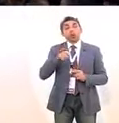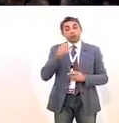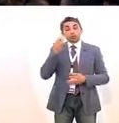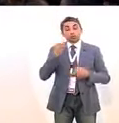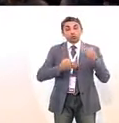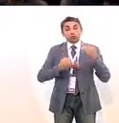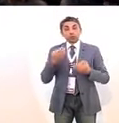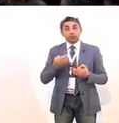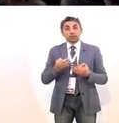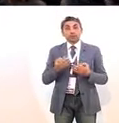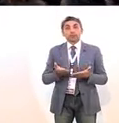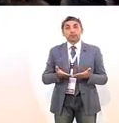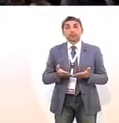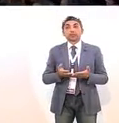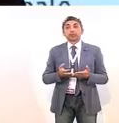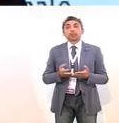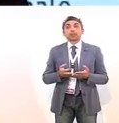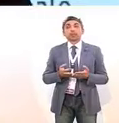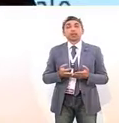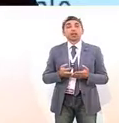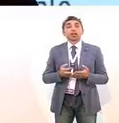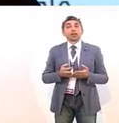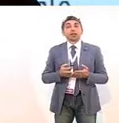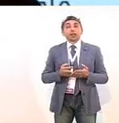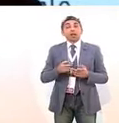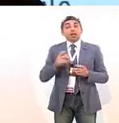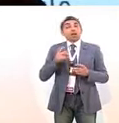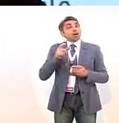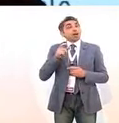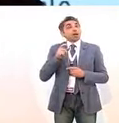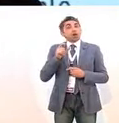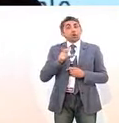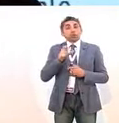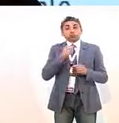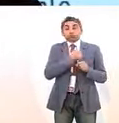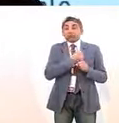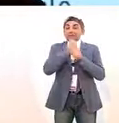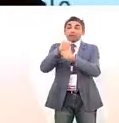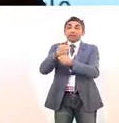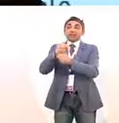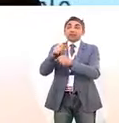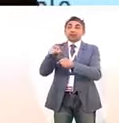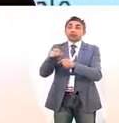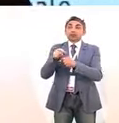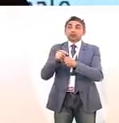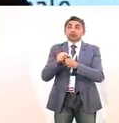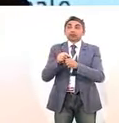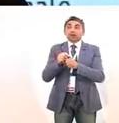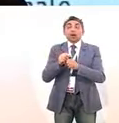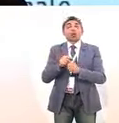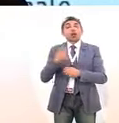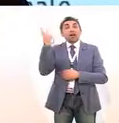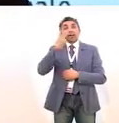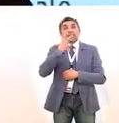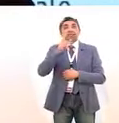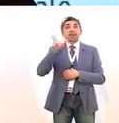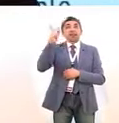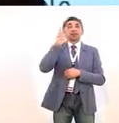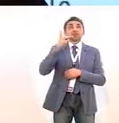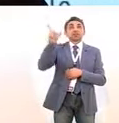do non può prevedere una abdicazione di fronte alla realtà che abbiamo visto in questi giorni